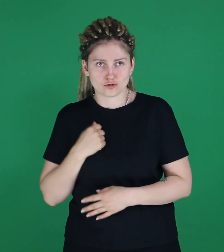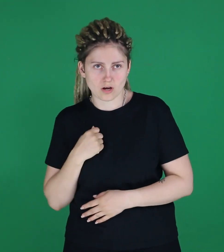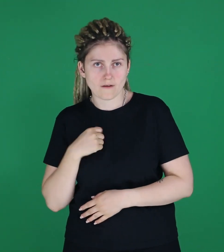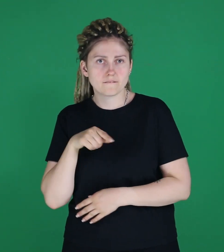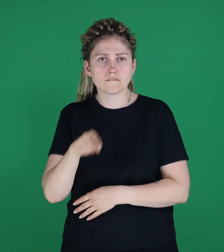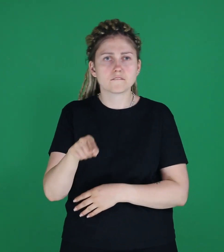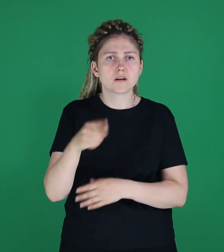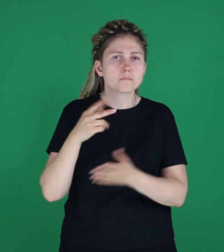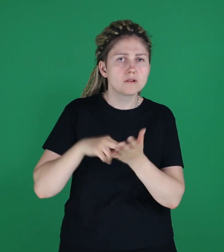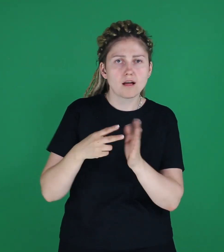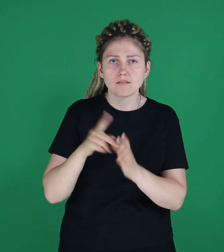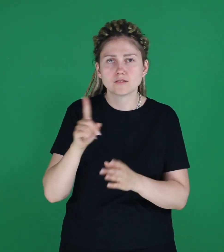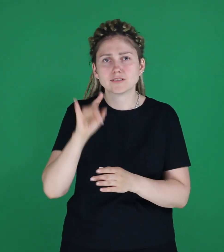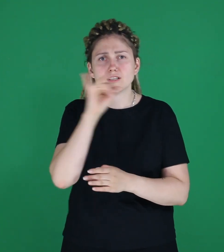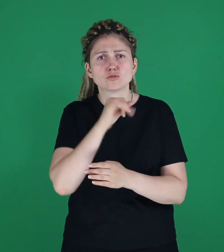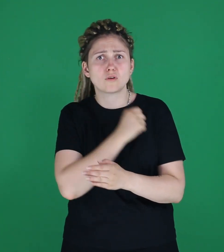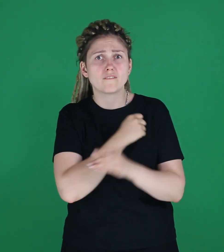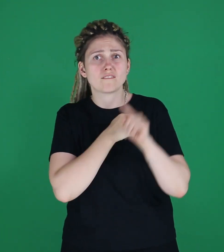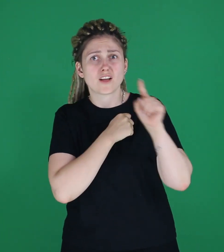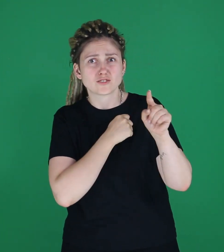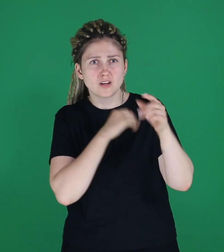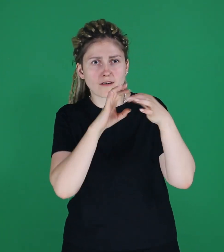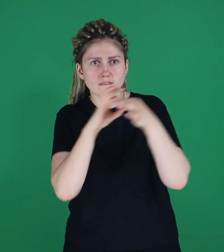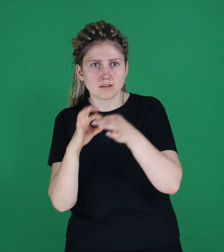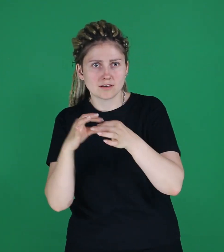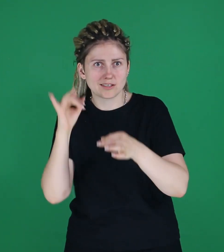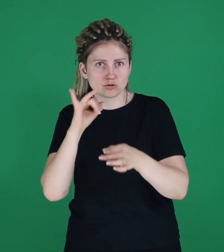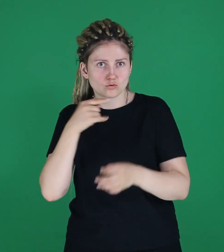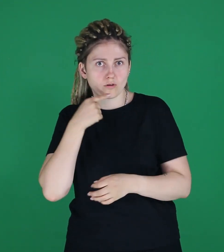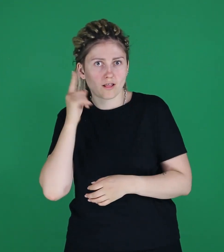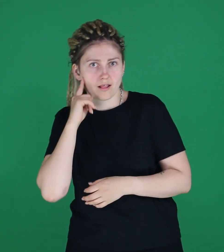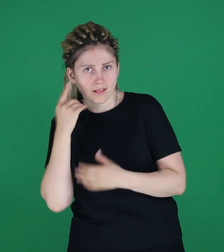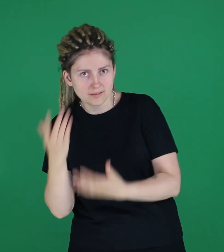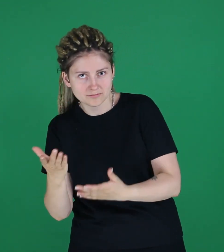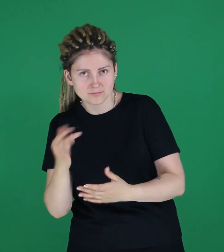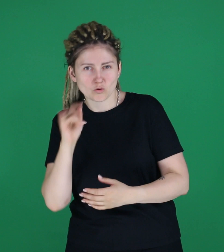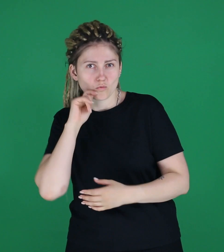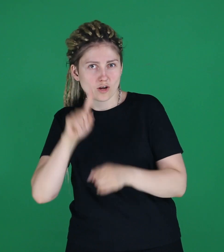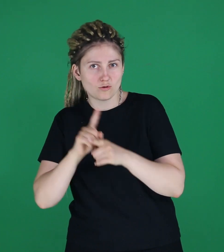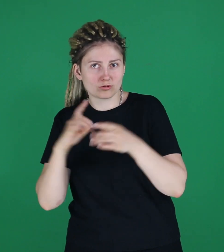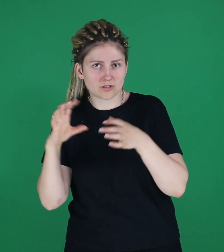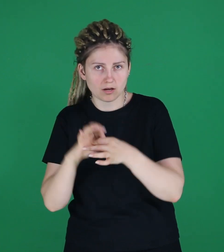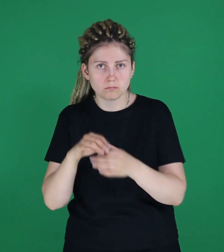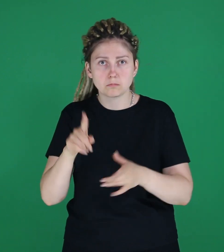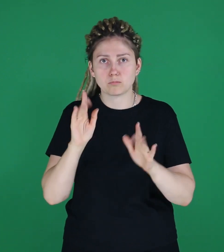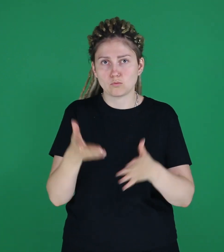Девіз прогулянки – історія Варшави з елементами історії Глухих та України.